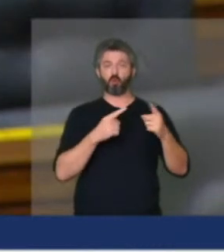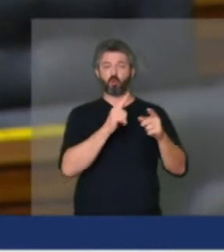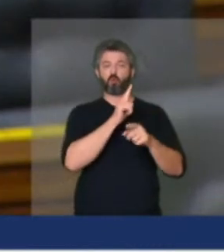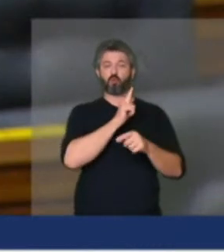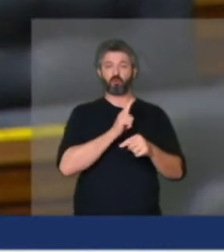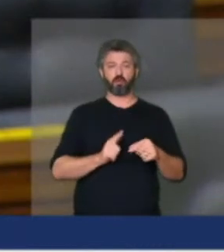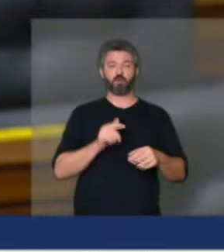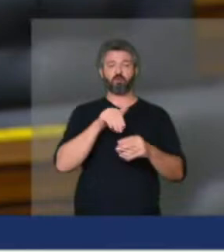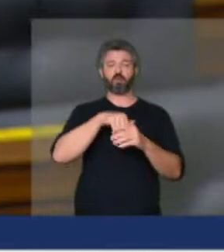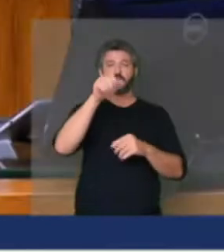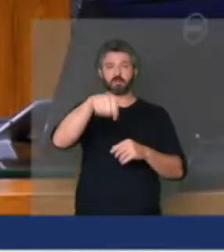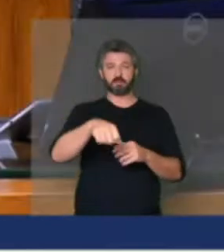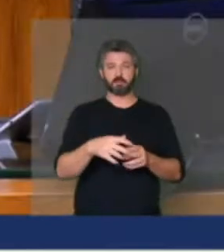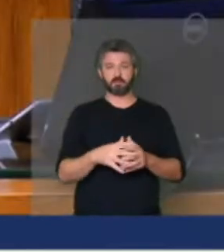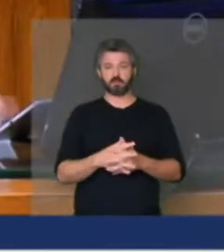PRESIDENTE. -- [PRESIDENTE]: